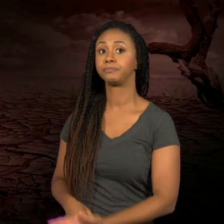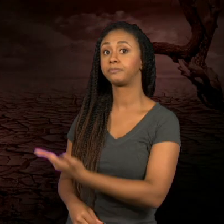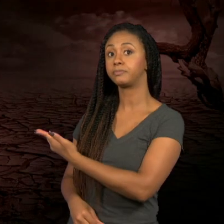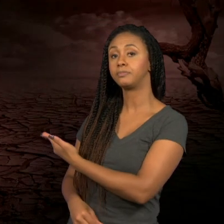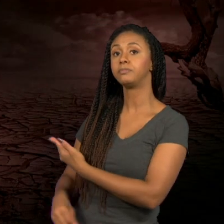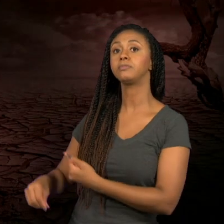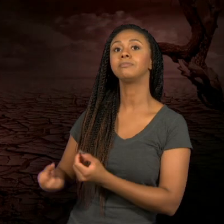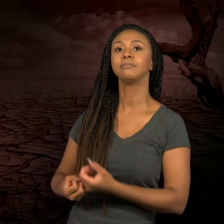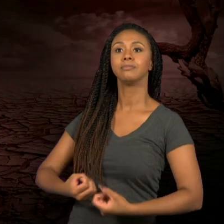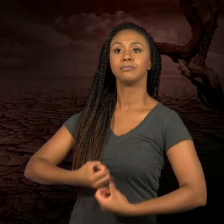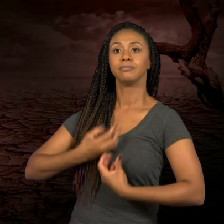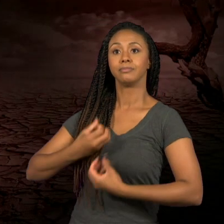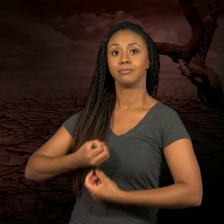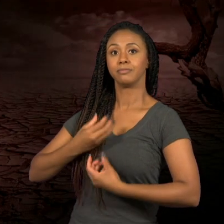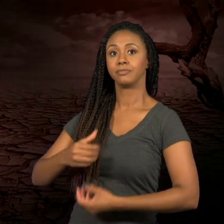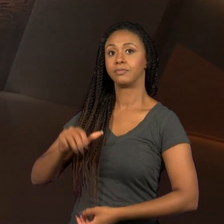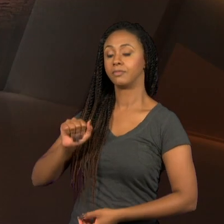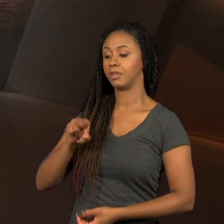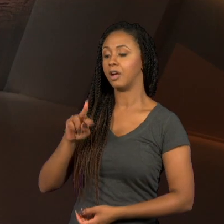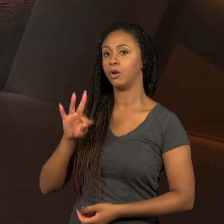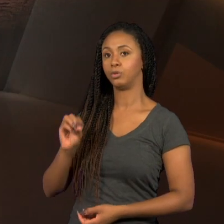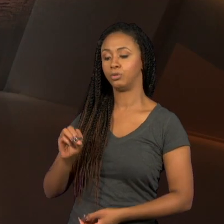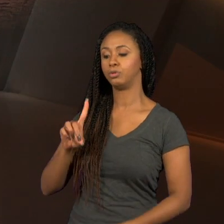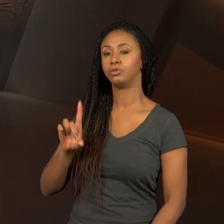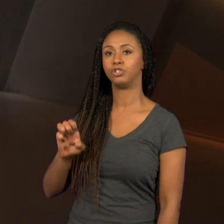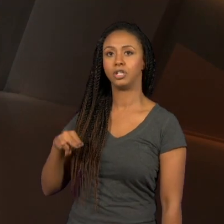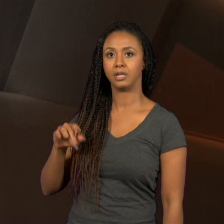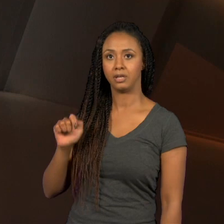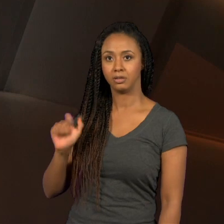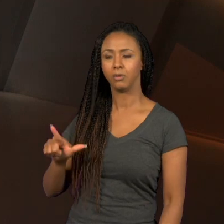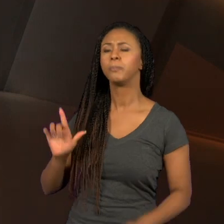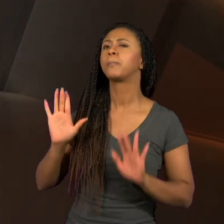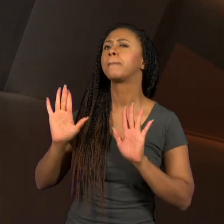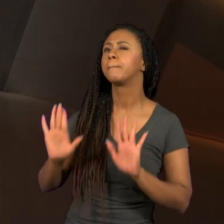MORTE E VIDA SEVERINA". AGORA EU QUERO PENSAR